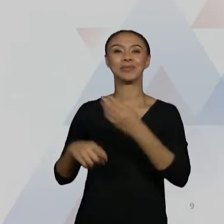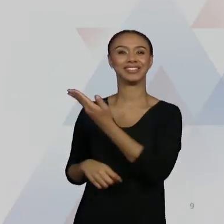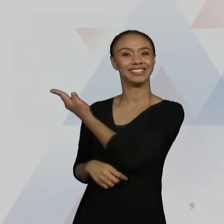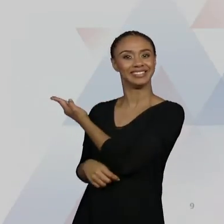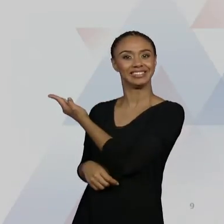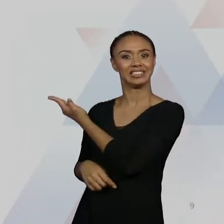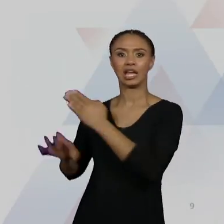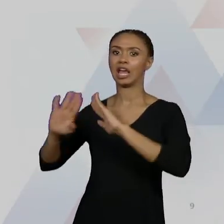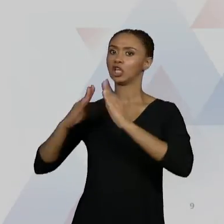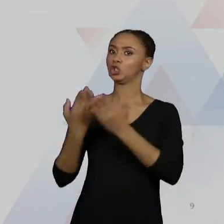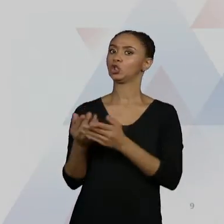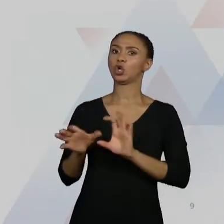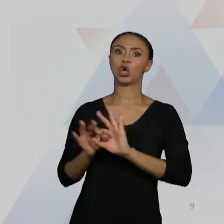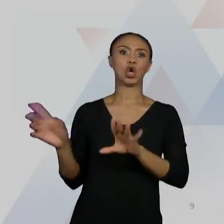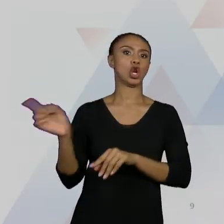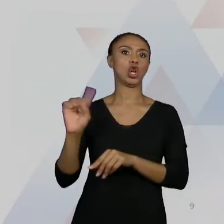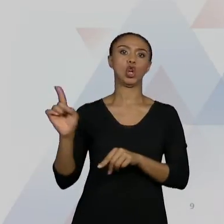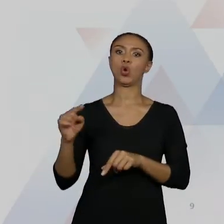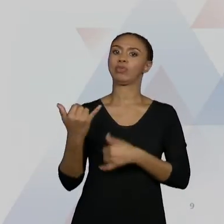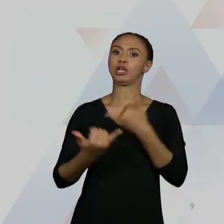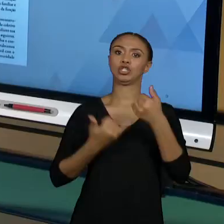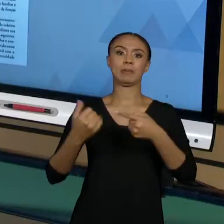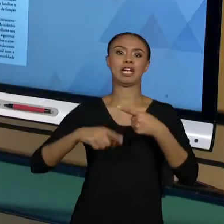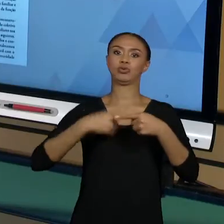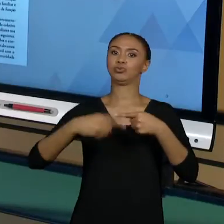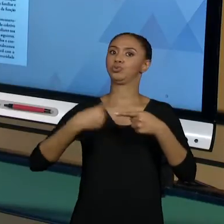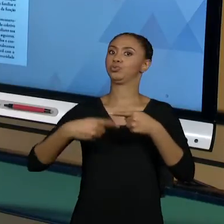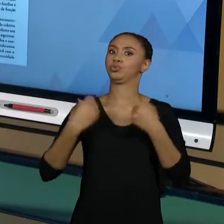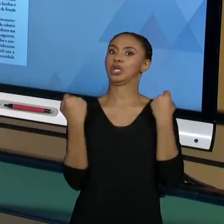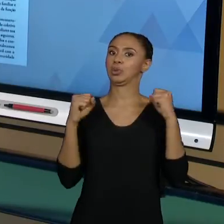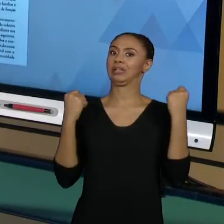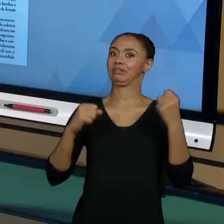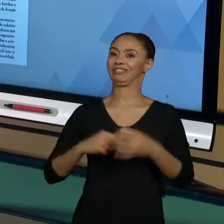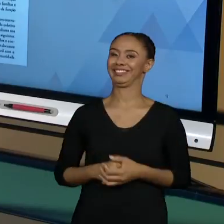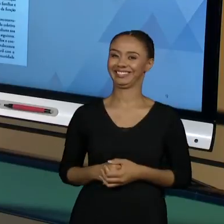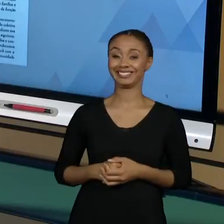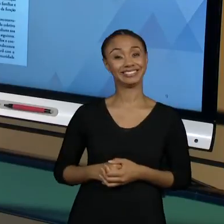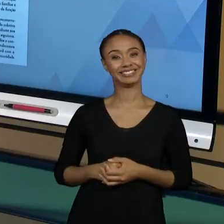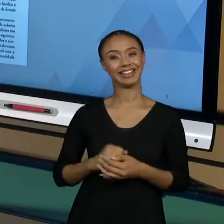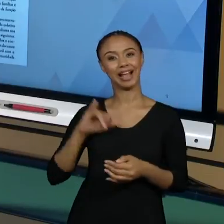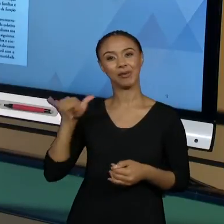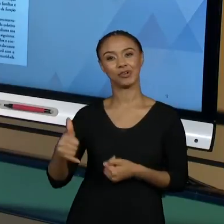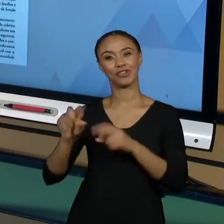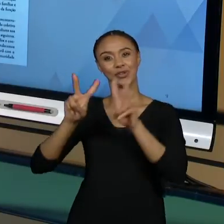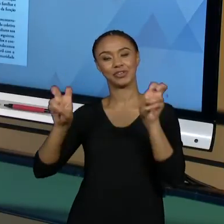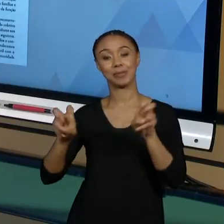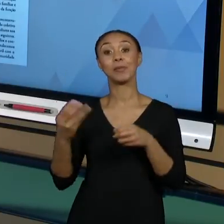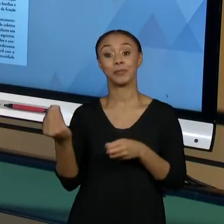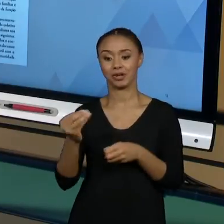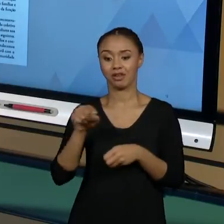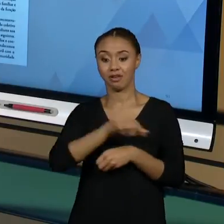SPINNER NAS AULAS DE EDUCAÇÃO FÍSICA". E ELE VAI FAZER UMA DISCUSSÃO COM AS CRIANÇAS E VAI FAZER